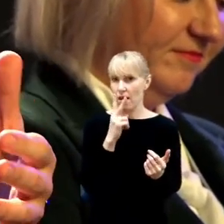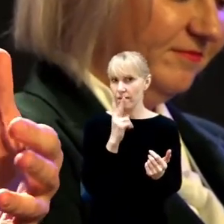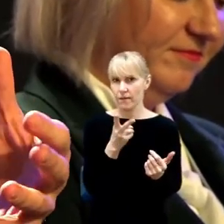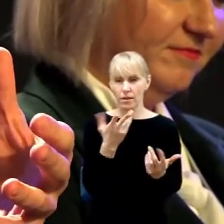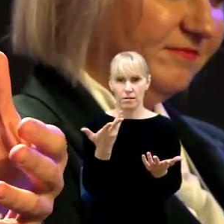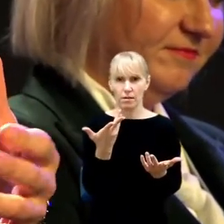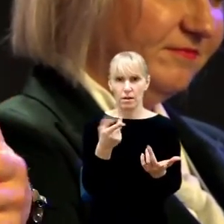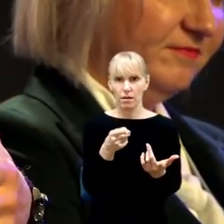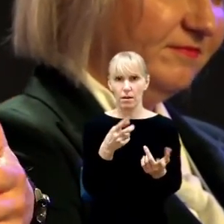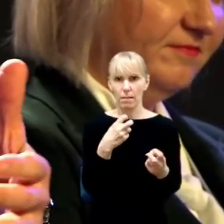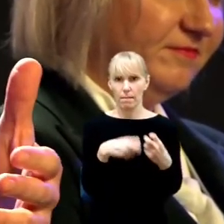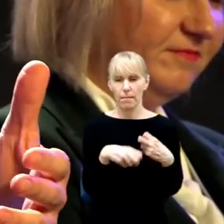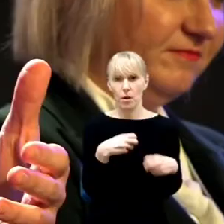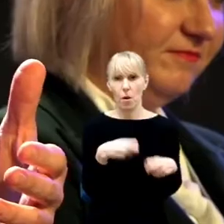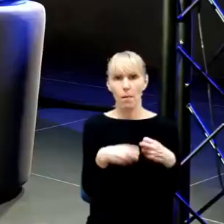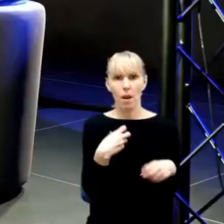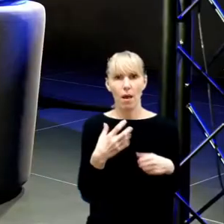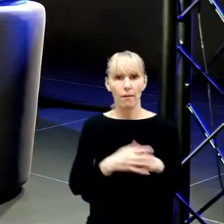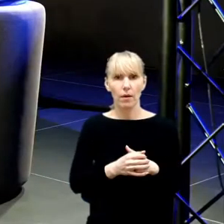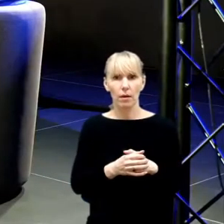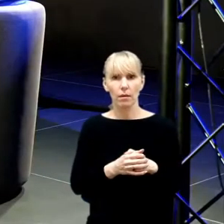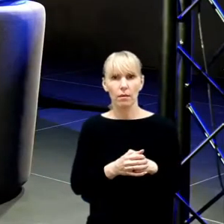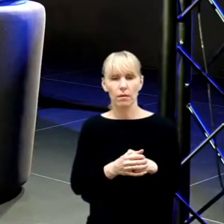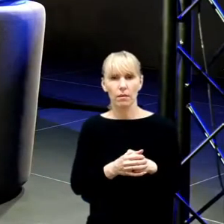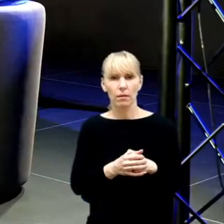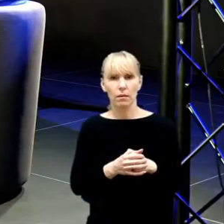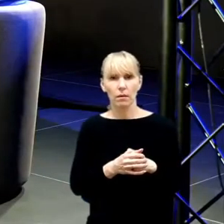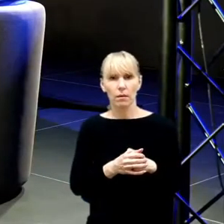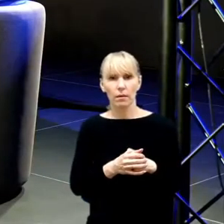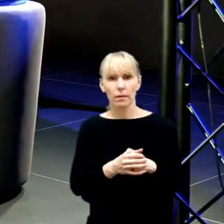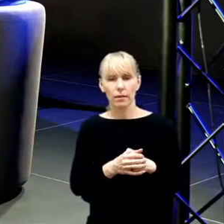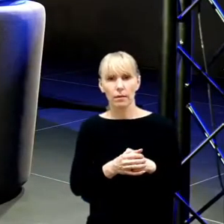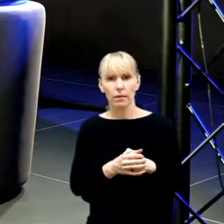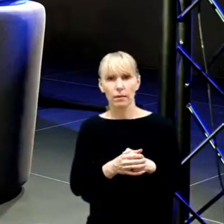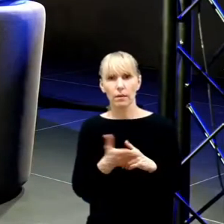dostępność jeżeli chodzi o finansowanie tych naszych przedsięwzięć jest bardzo duża,